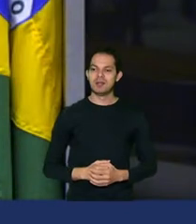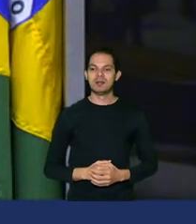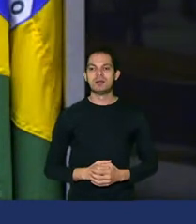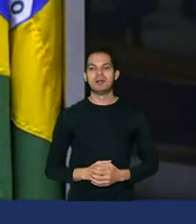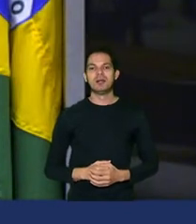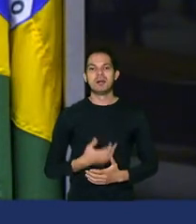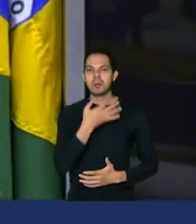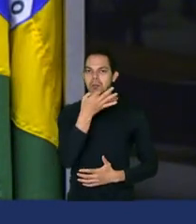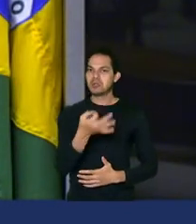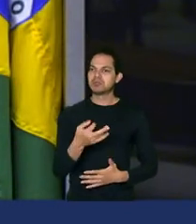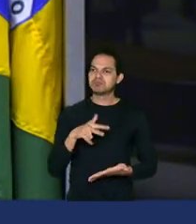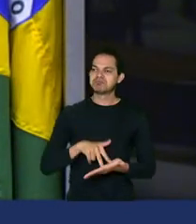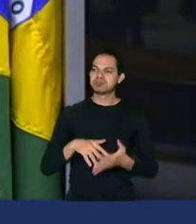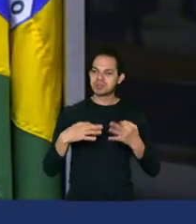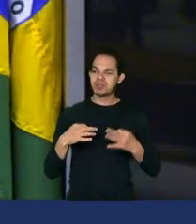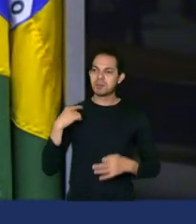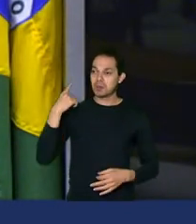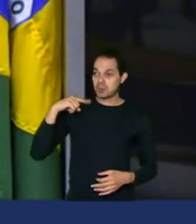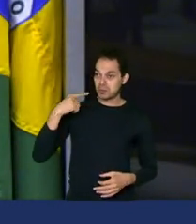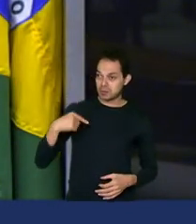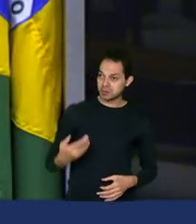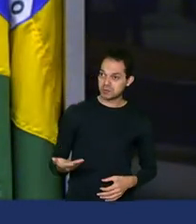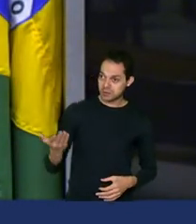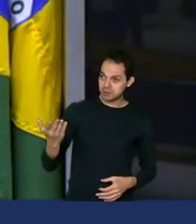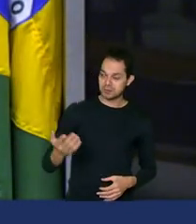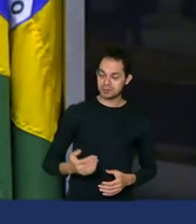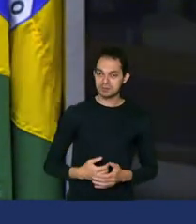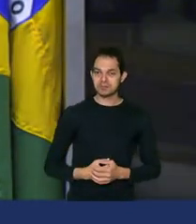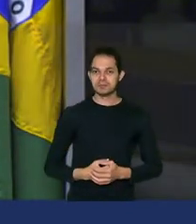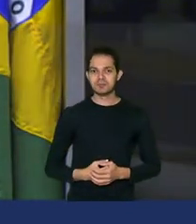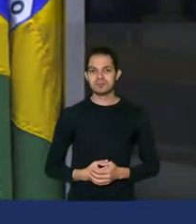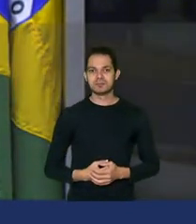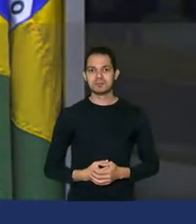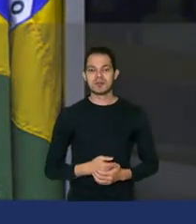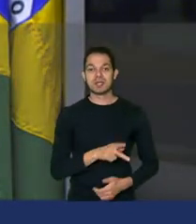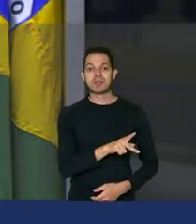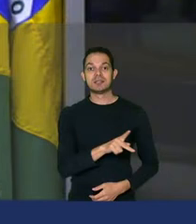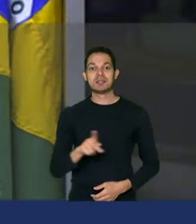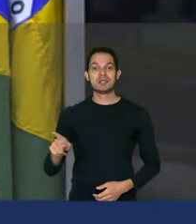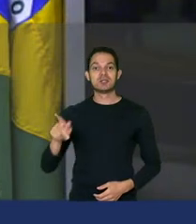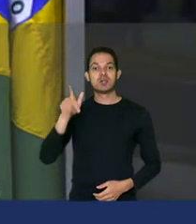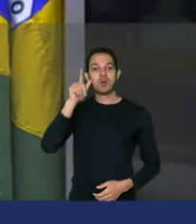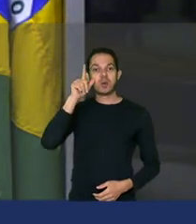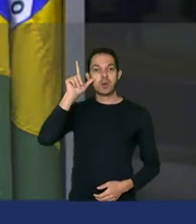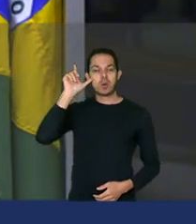TOCANTINS, UMA PESSOA CENTRADA E DE POSIÇÃO FIRME, UM GRANDE ADVOGADO. PRESIDENTE, ONTEM NÃO FOI UM DIA MUITO